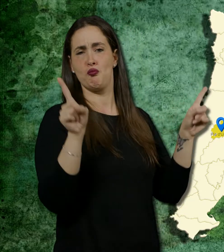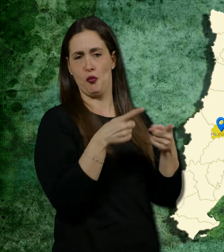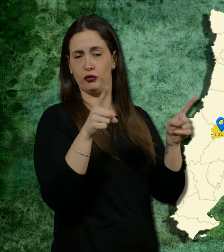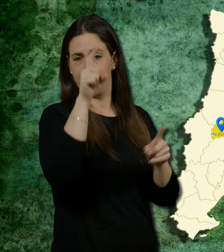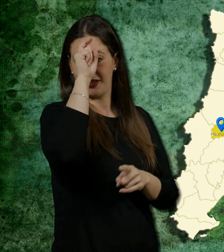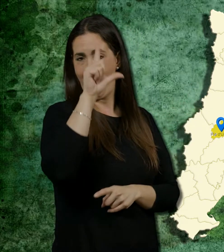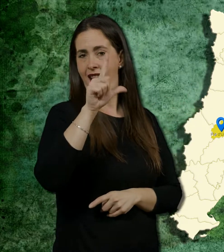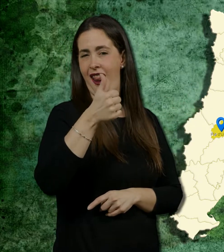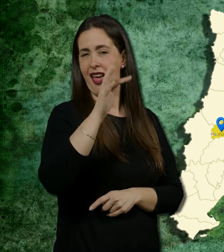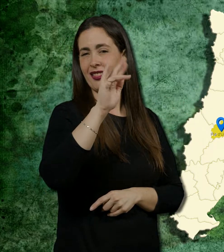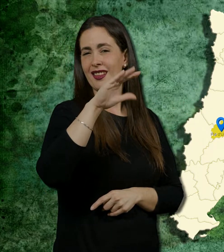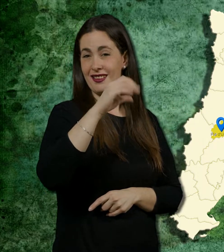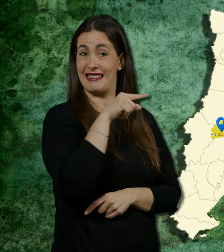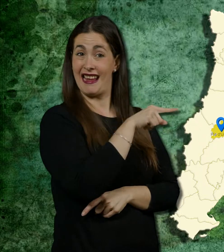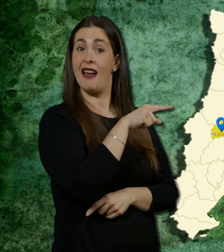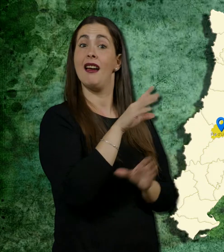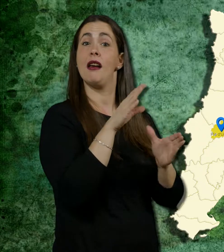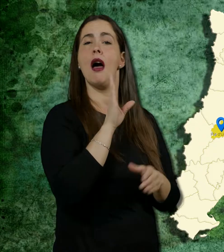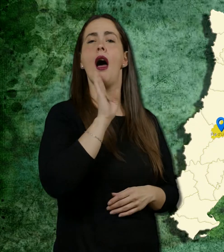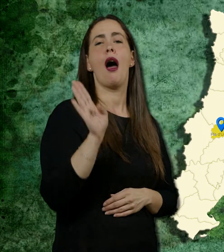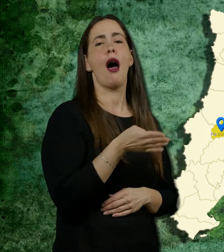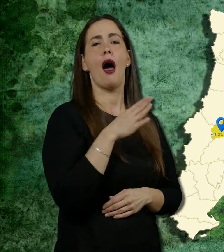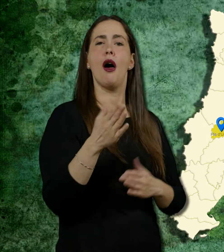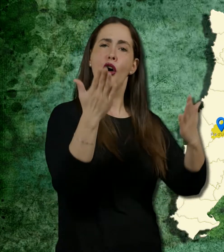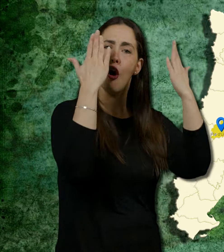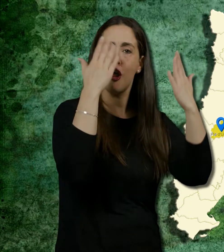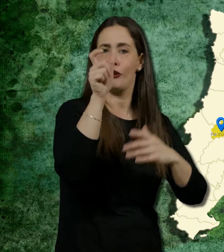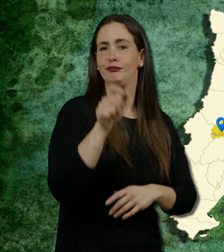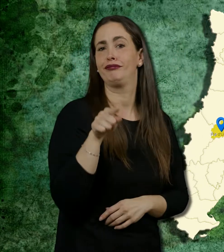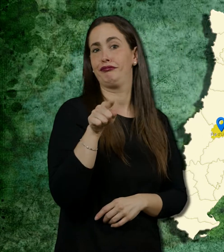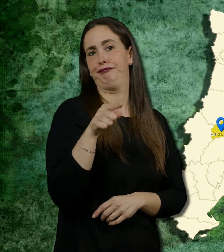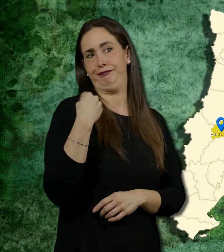que li va dedicar el grup musical La Trinca: